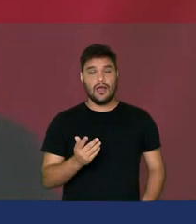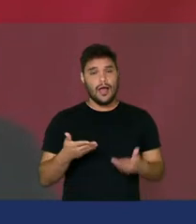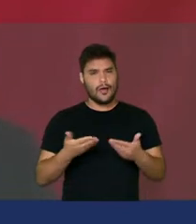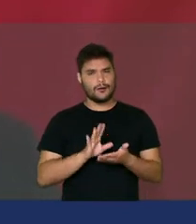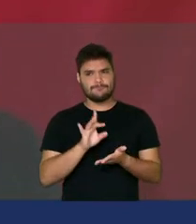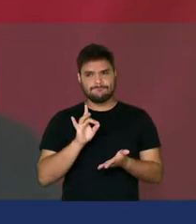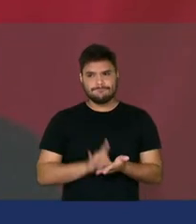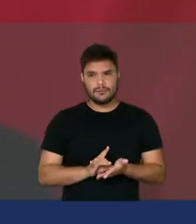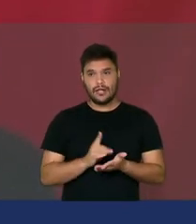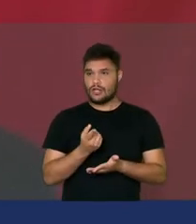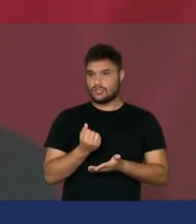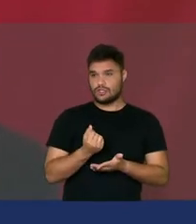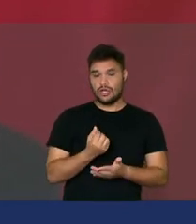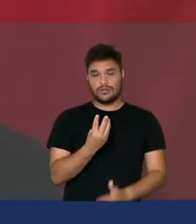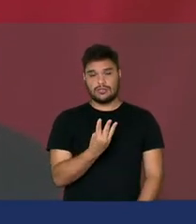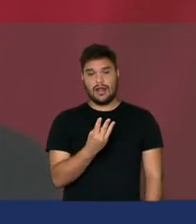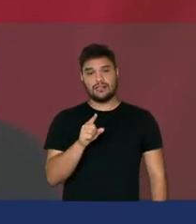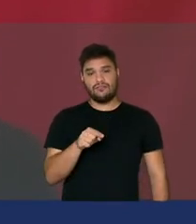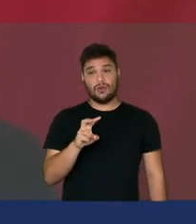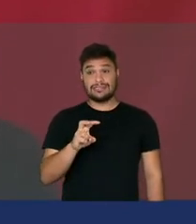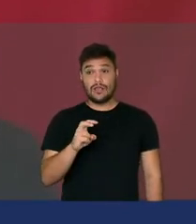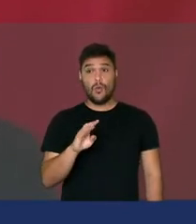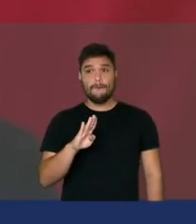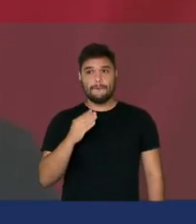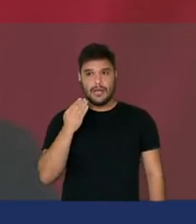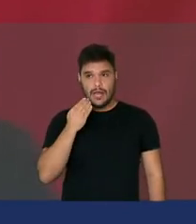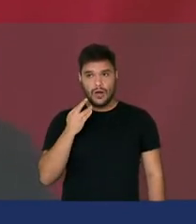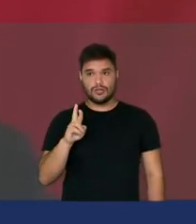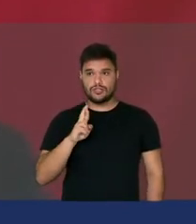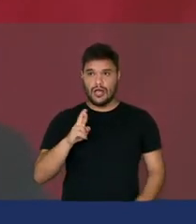DE MANEIRO MAIS DEFINITIVA, O RECURSO DE 3.5 BILHÕES PARA